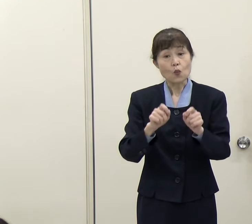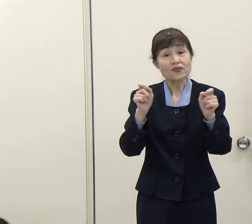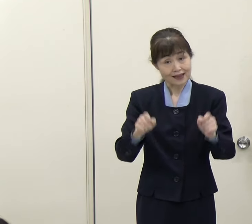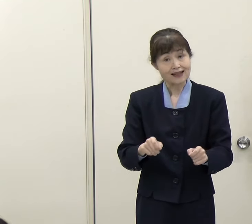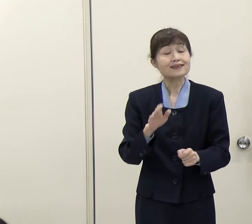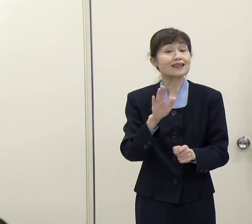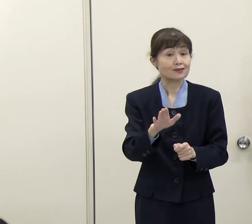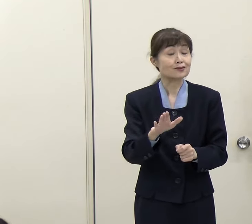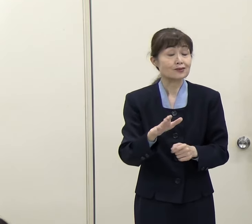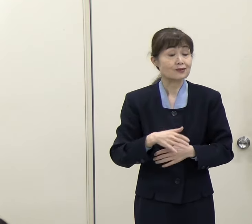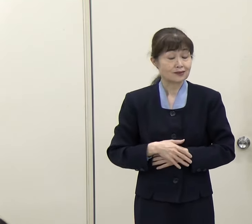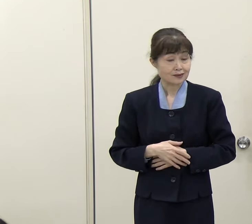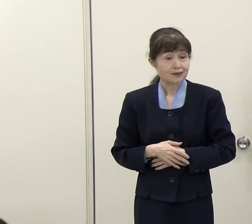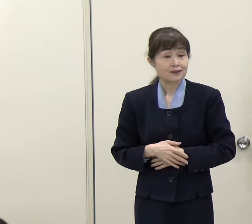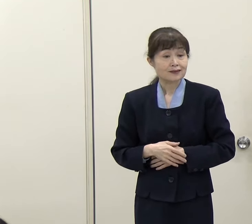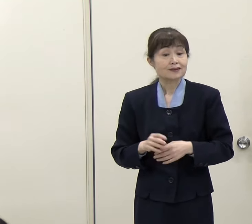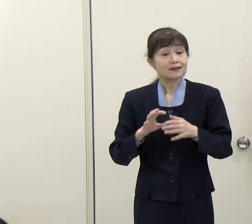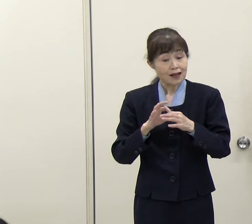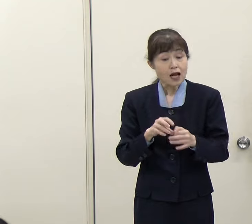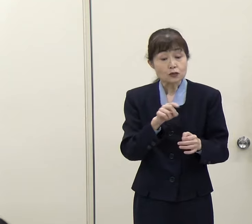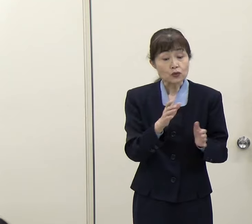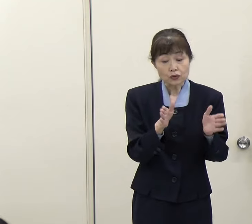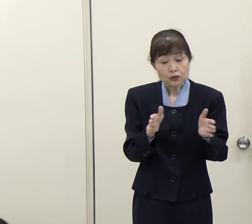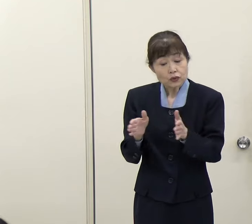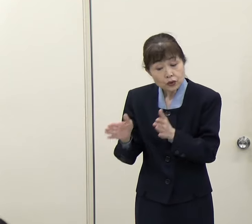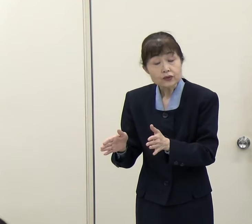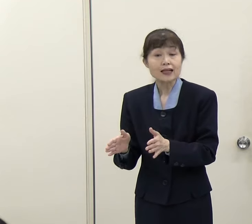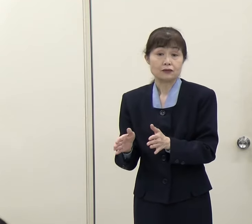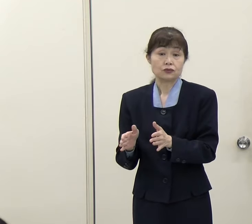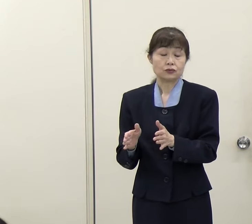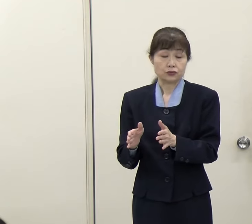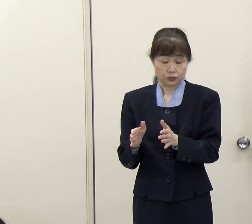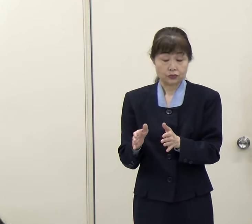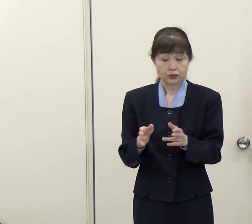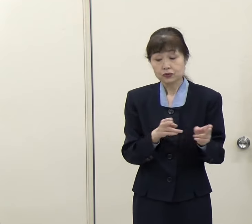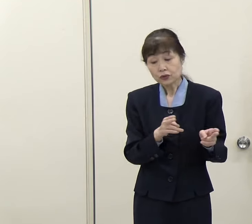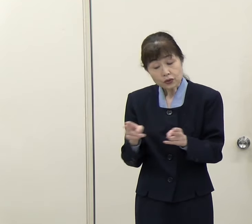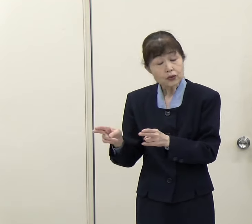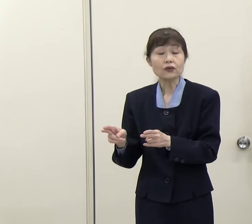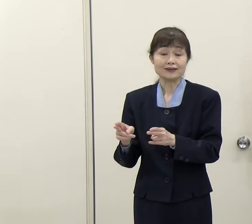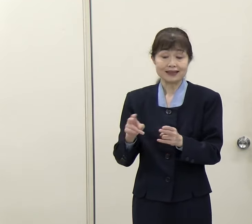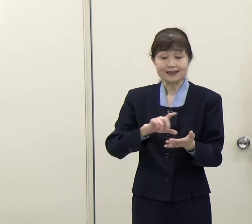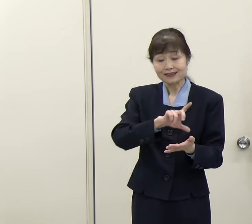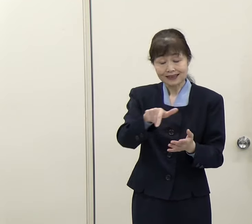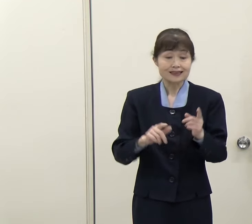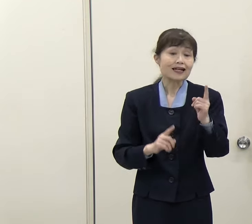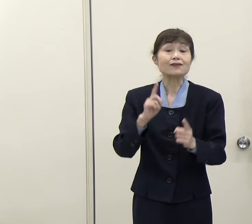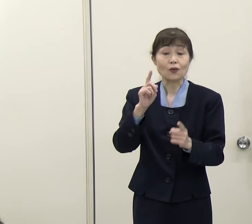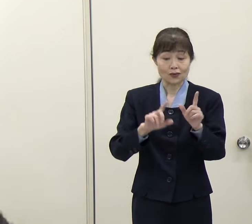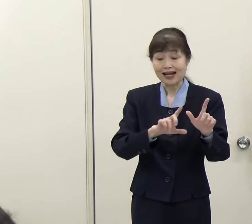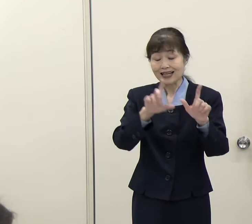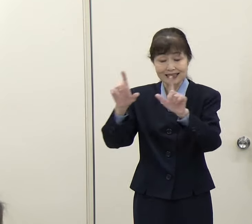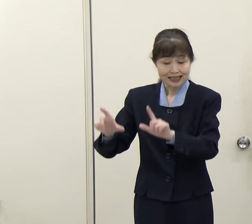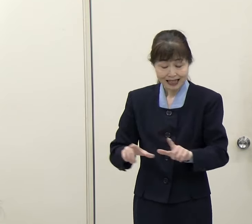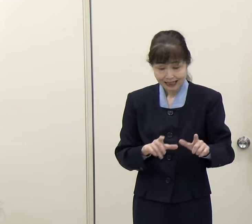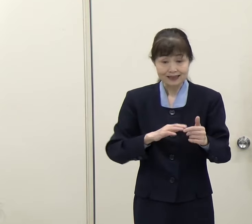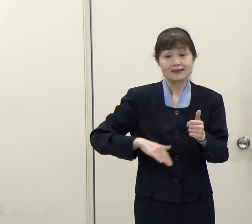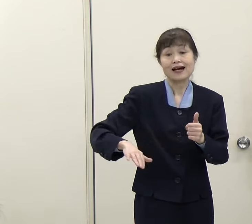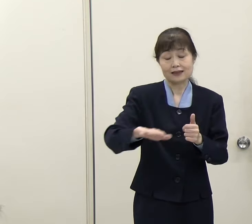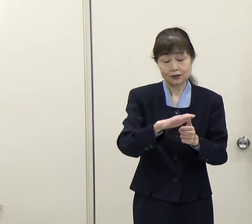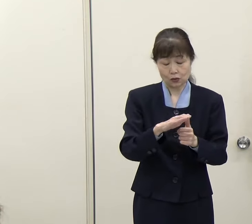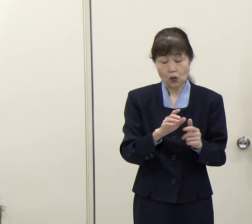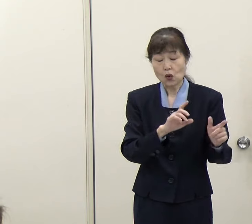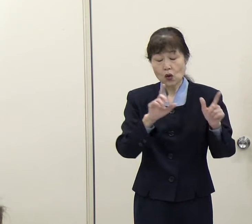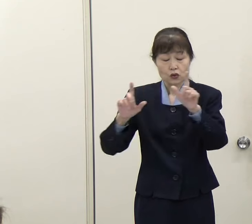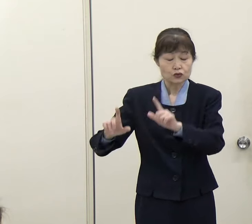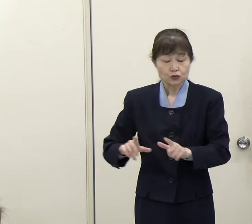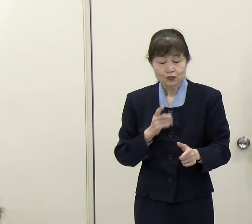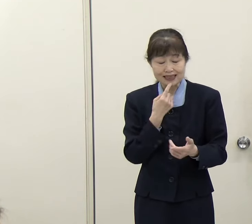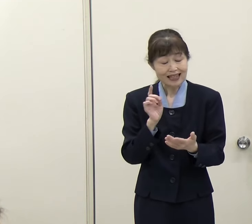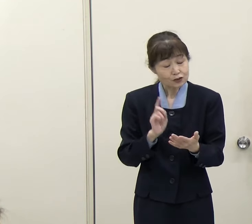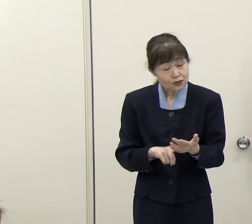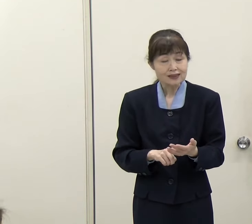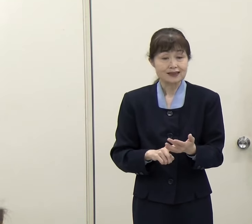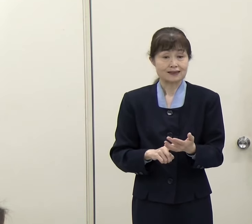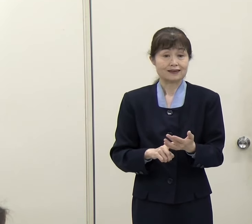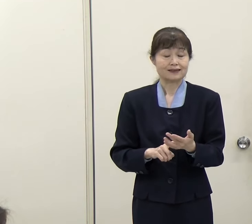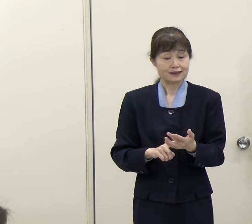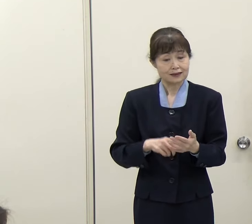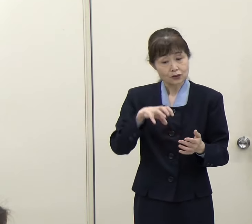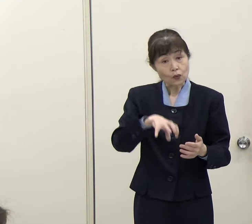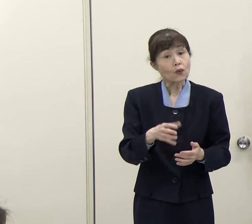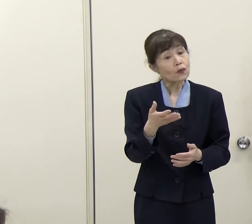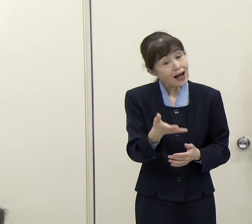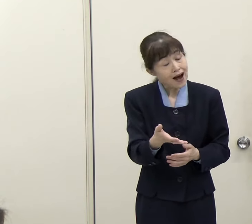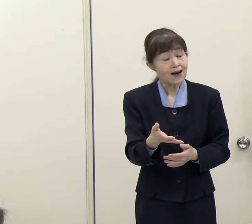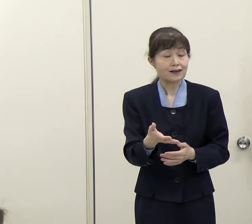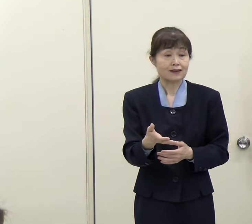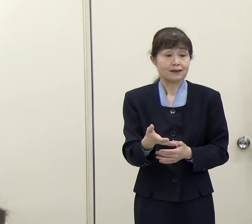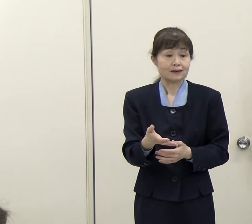そのような受入れ環境や生活環境、住みやすさが整っている地域かどうかというのも、